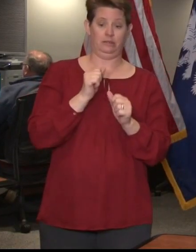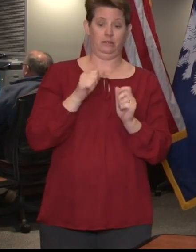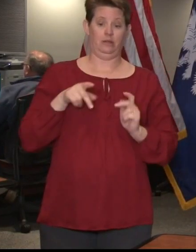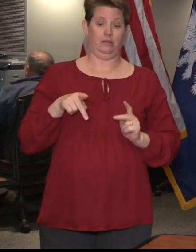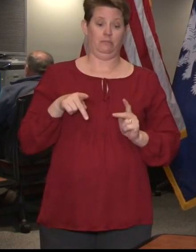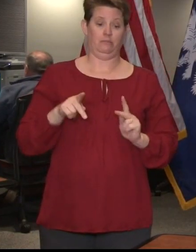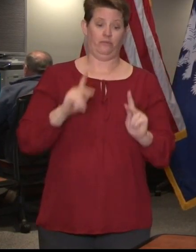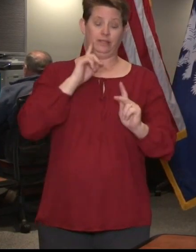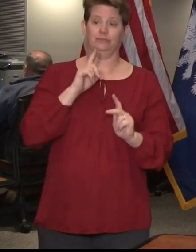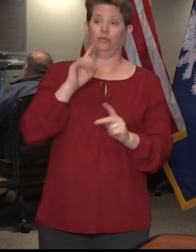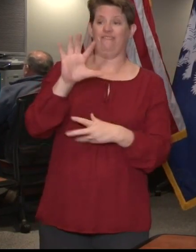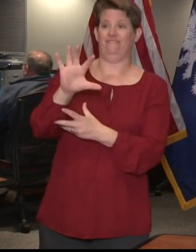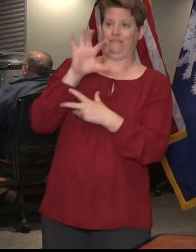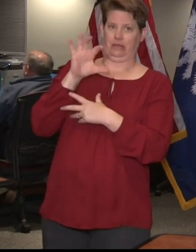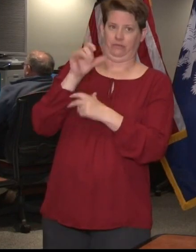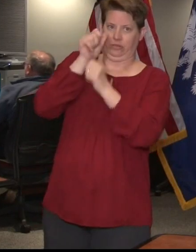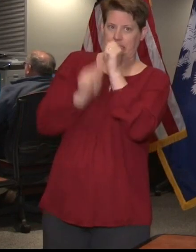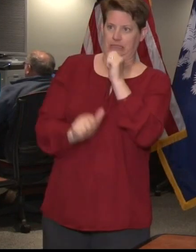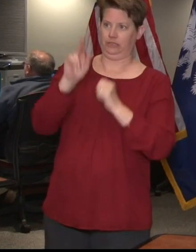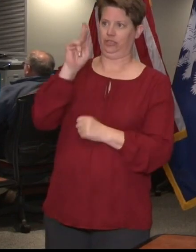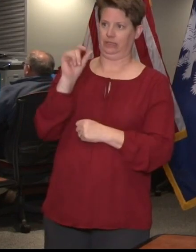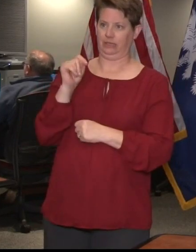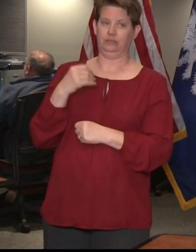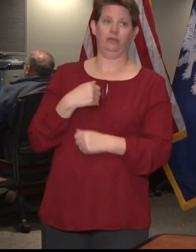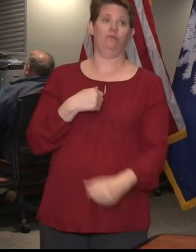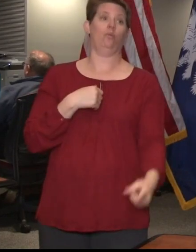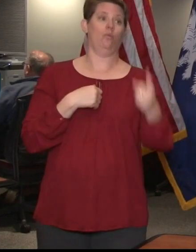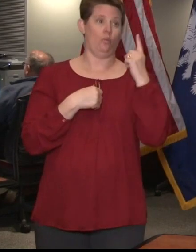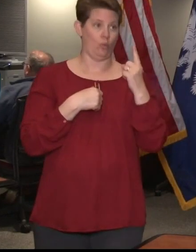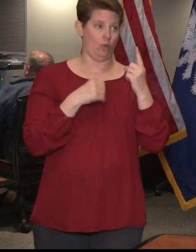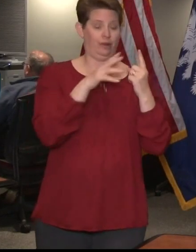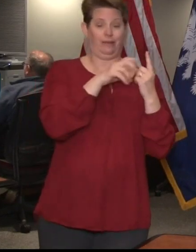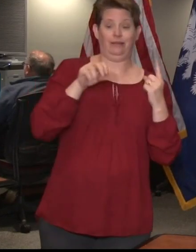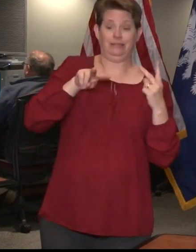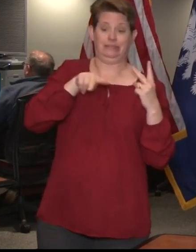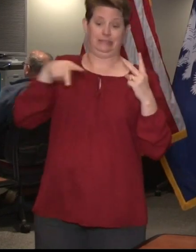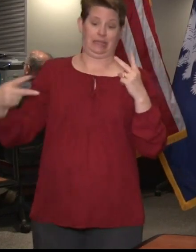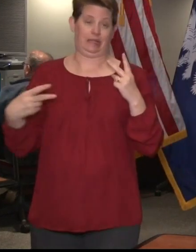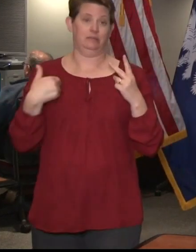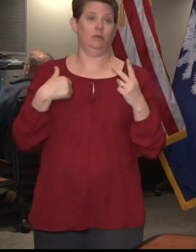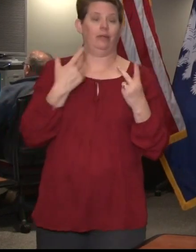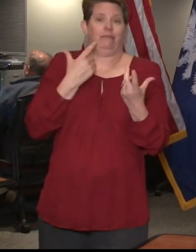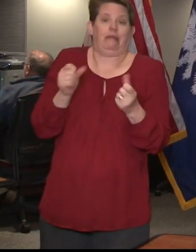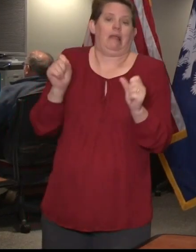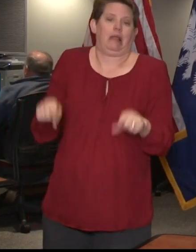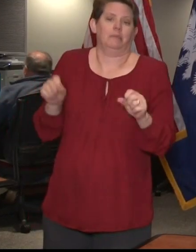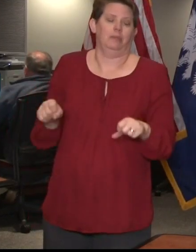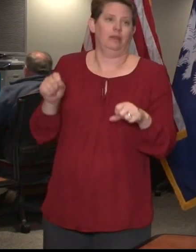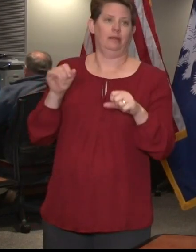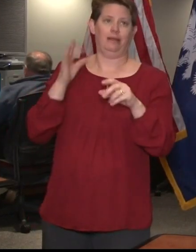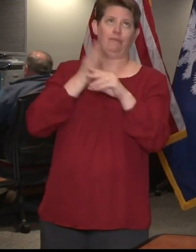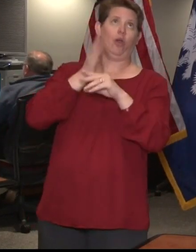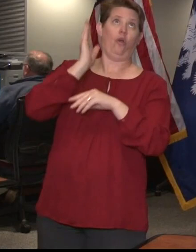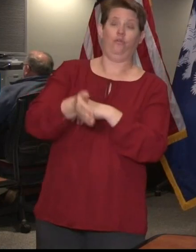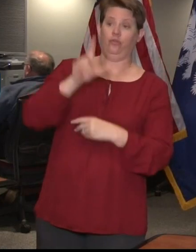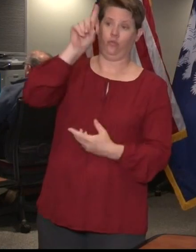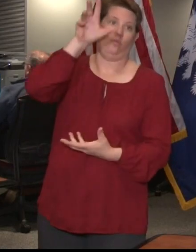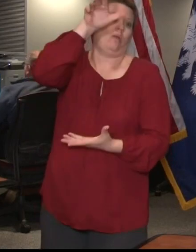KITS. TEST KITS ARE FOR THE LABS AND KITS. TEST KITS ARE FOR THE LABS AND EACH KITS. TEST KITS ARE FOR THE LABS AND EACH KIT4@ KITS. TEST KITS ARE FOR THE LABS AND EACH KIT4@ FOR KITS. TEST KITS ARE FOR THE LABS AND EACH KIT4@ FOR US KITS. TEST KITS ARE FOR THE LABS AND EACH KIT4@ FOR US PROVIDES TEST KITS ARE FOR THE LABS AND EACH KIT4@ FOR US PROVIDES TEST KITS ARE FOR THE LABS AND EACH KIT4@ FOR US PROVIDES OPPORTUNITY TEST KITS ARE FOR THE LABS AND EACH KIT4@ FOR US PROVIDES OPPORTUNITY FOR TEST KITS ARE FOR THE LABS AND EACH KIT4@ FOR US PROVIDES OPPORTUNITY FOR 500 TEST KITS ARE FOR THE LABS AND EACH KIT4@ FOR US PROVIDES OPPORTUNITY FOR 500 TESTS. EACH KIT4@ FOR US PROVIDES OPPORTUNITY FOR 500 TESTS. EACH KIT4@ FOR US PROVIDES OPPORTUNITY FOR 500 TESTS. SO EACH KIT4@ FOR US PROVIDES OPPORTUNITY FOR 500 TESTS. SO WE EACH KIT4@ FOR US PROVIDES OPPORTUNITY FOR 500 TESTS. SO WE HAVE EACH KIT4@ FOR US PROVIDES OPPORTUNITY FOR 500 TESTS. SO WE HAVE ONE EACH KIT4@ FOR US PROVIDES OPPORTUNITY FOR 500 TESTS. SO WE HAVE ONE TEST EACH KIT4@ FOR US PROVIDES OPPORTUNITY FOR 500 TESTS. SO WE HAVE ONE TEST KIT EACH KIT4@ FOR US PROVIDES OPPORTUNITY FOR 500 TESTS. SO WE HAVE ONE TEST KIT AND EACH KIT4@ FOR US PROVIDES OPPORTUNITY FOR 500 TESTS. SO WE HAVE ONE TEST KIT AND A OPPORTUNITY FOR 500 TESTS. SO WE HAVE ONE TEST KIT AND A OPPORTUNITY FOR 500 TESTS. SO WE HAVE ONE TEST KIT AND A SECO4@ND OPPORTUNITY FOR 500 TESTS. SO WE HAVE ONE TEST KIT AND A SECO4@ND ONE. SO WE HAVE ONE TEST KIT AND A SECO4@ND ONE. SO WE HAVE ONE TEST KIT AND A SECO4@ND ONE. SO